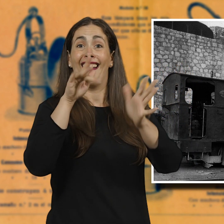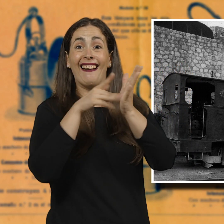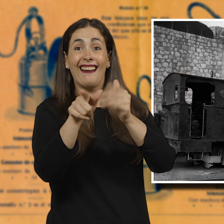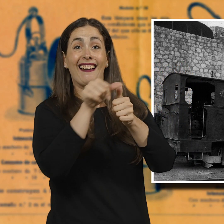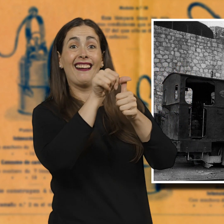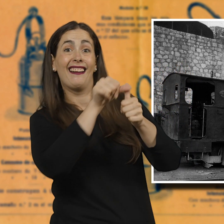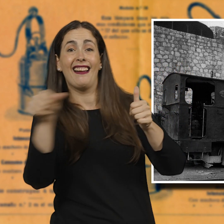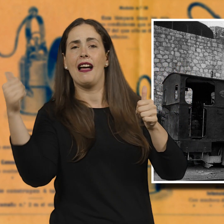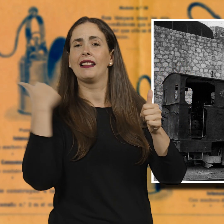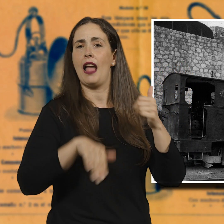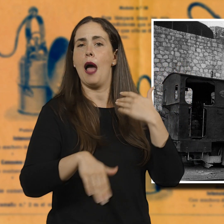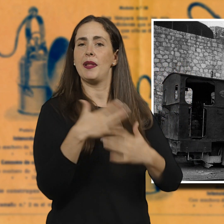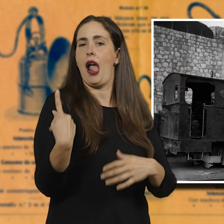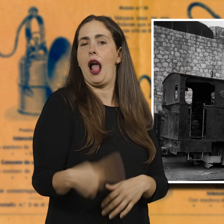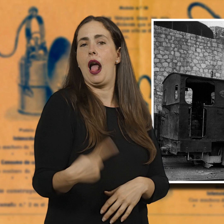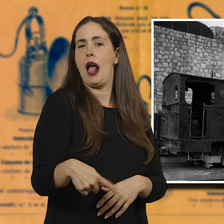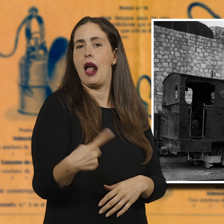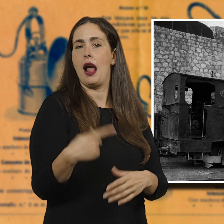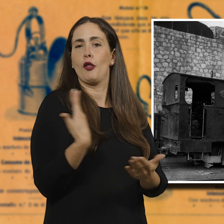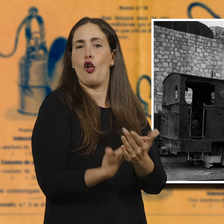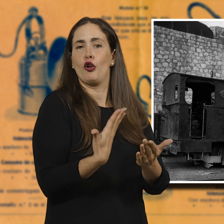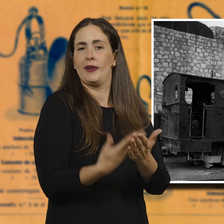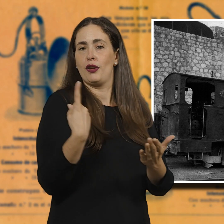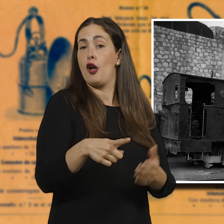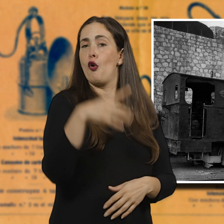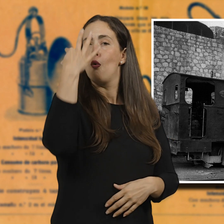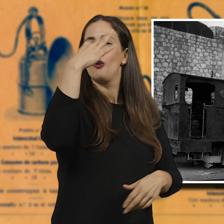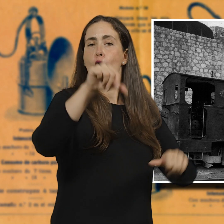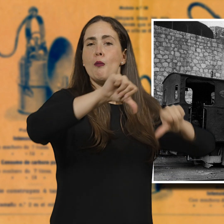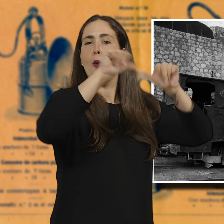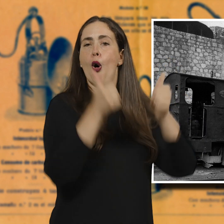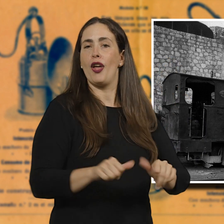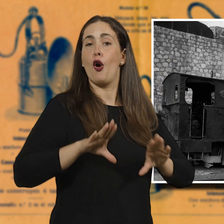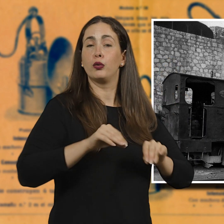L’any 1908 ja hi era present i es documenta com a únic model d’ús